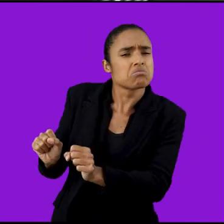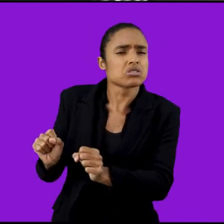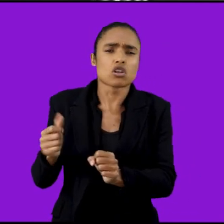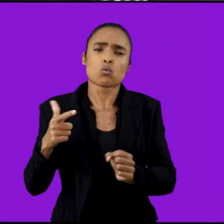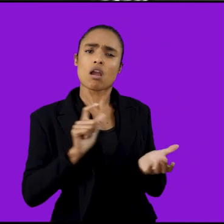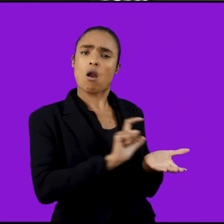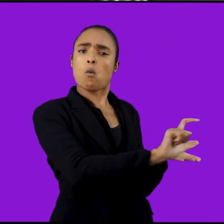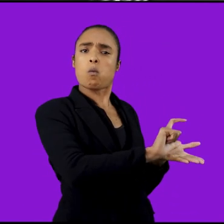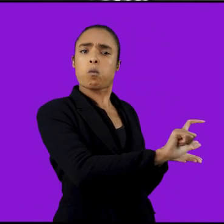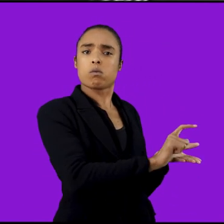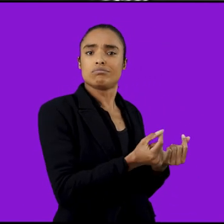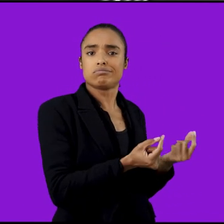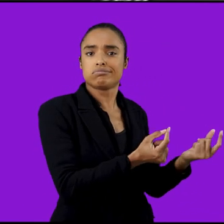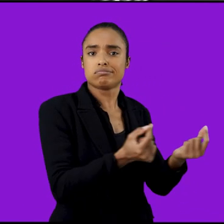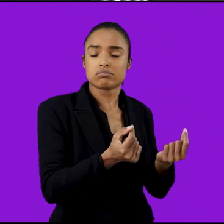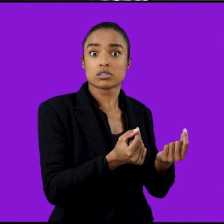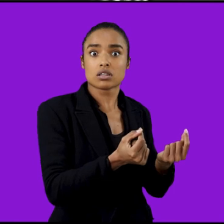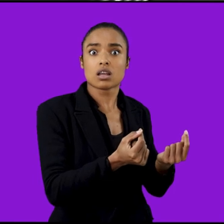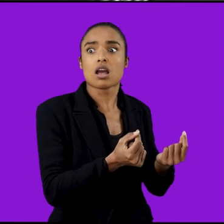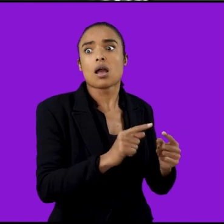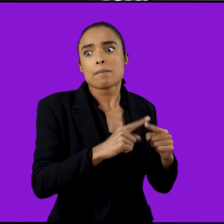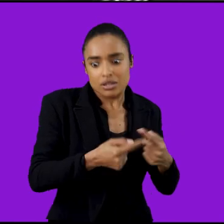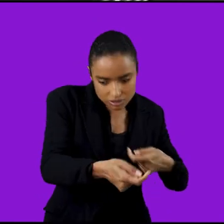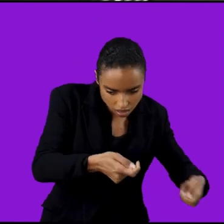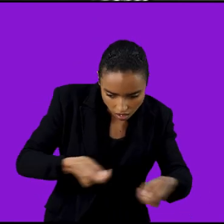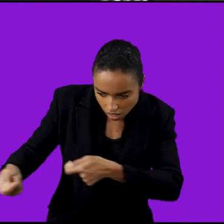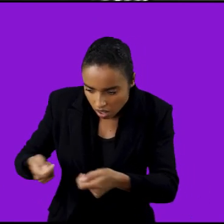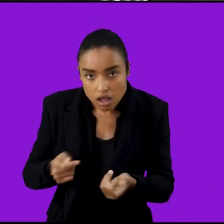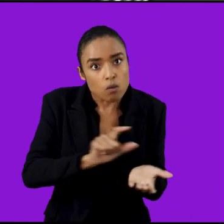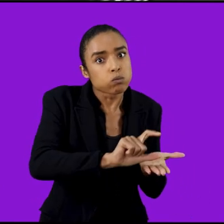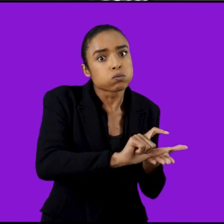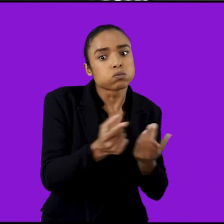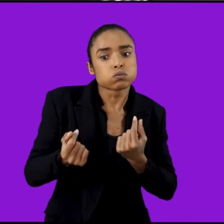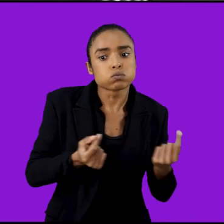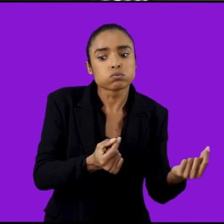grande”. Obrigando quem não odeia esse “dinheiro grande” a se mover da forma